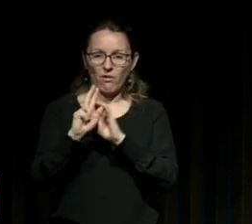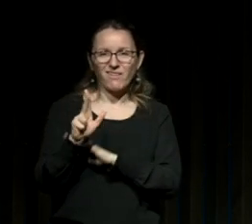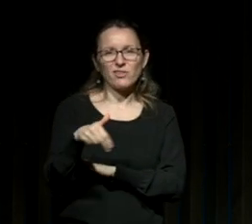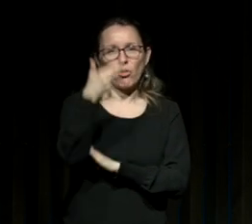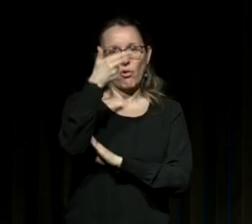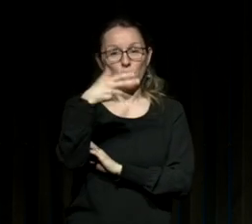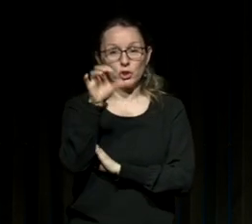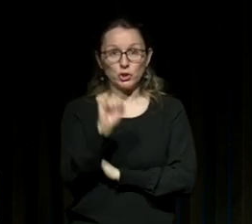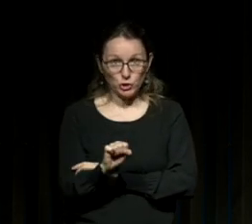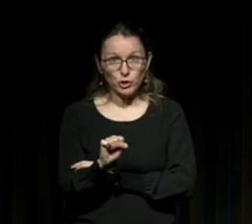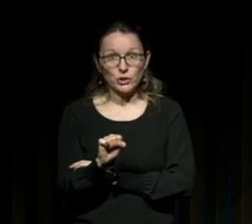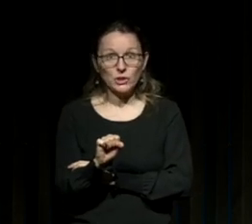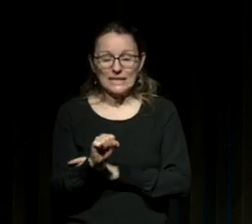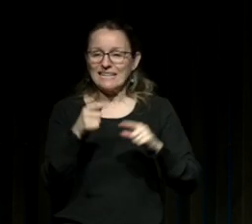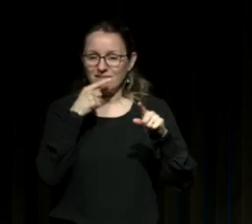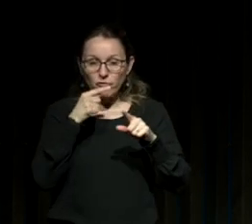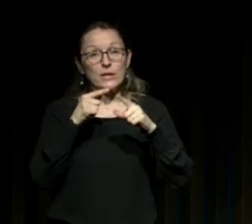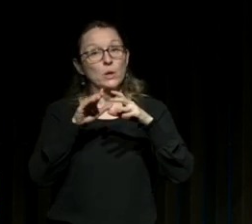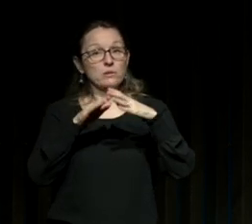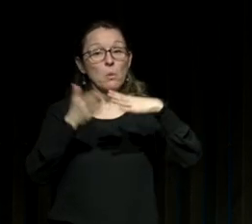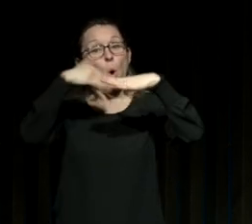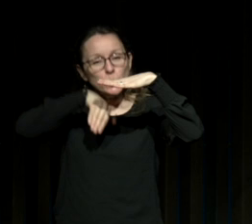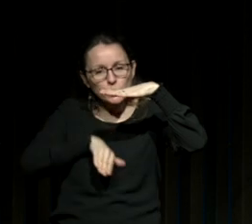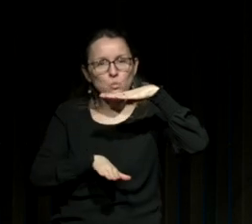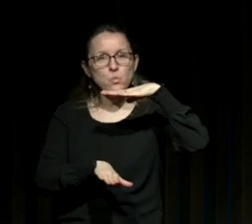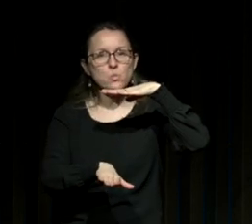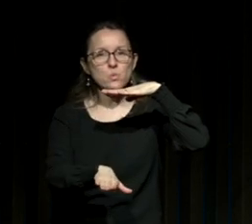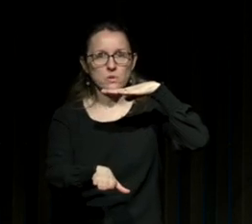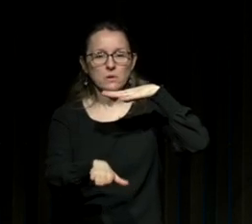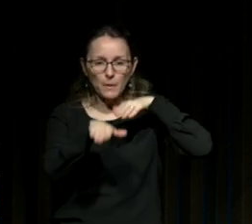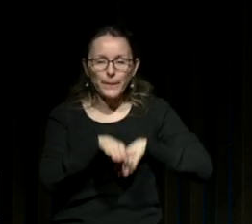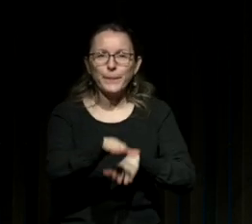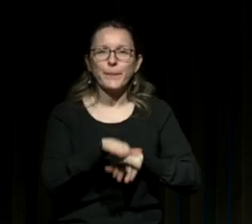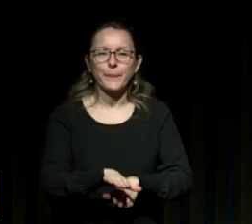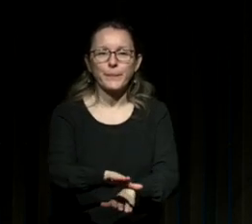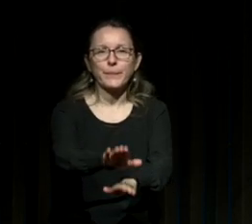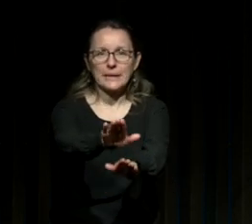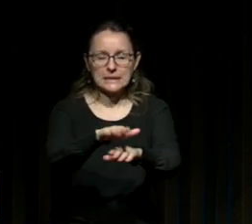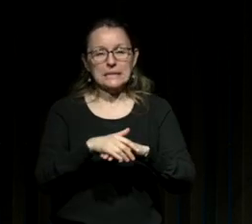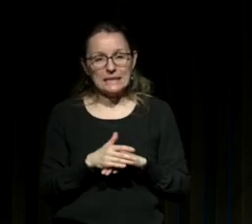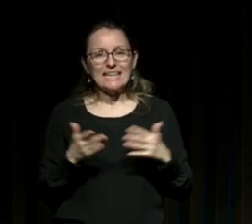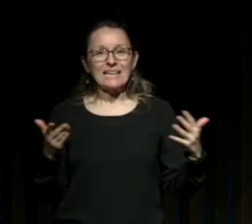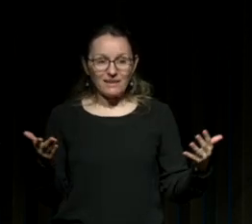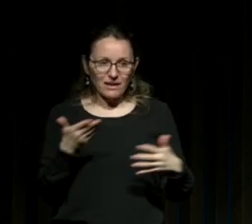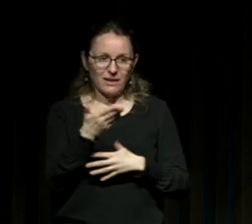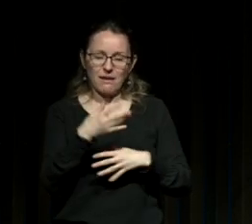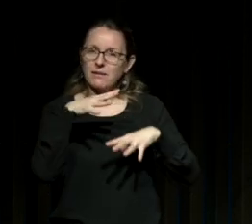mais également ce qu'on pourrait traduire par la marche habilités de ces quartiers et il va